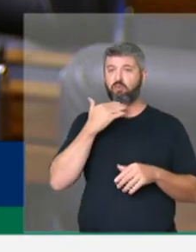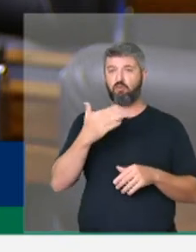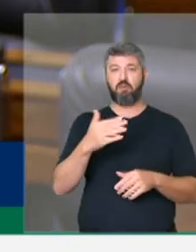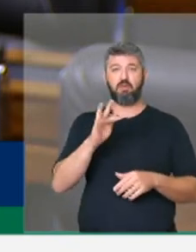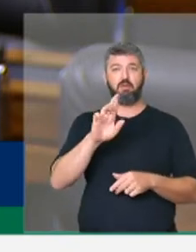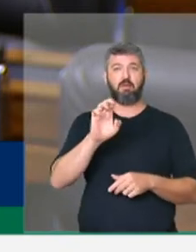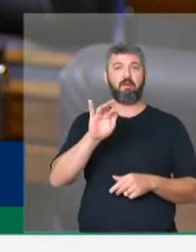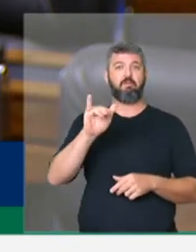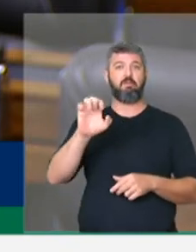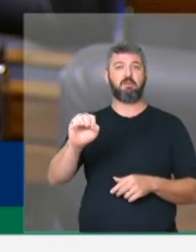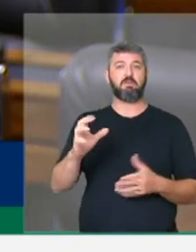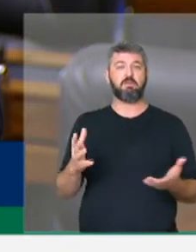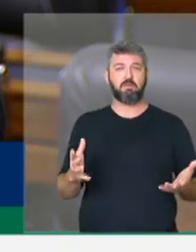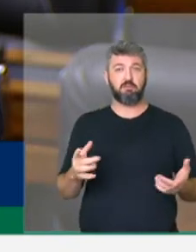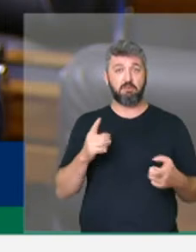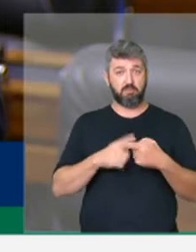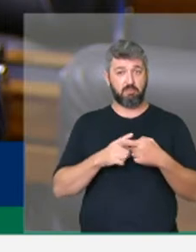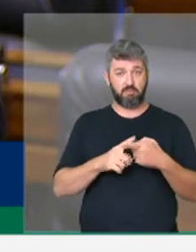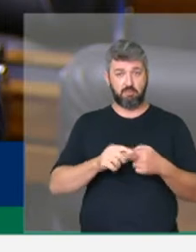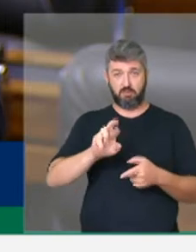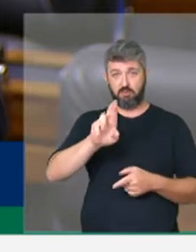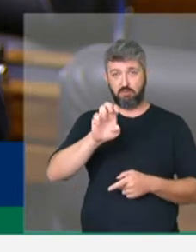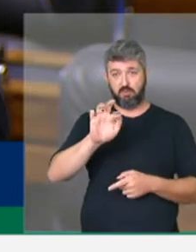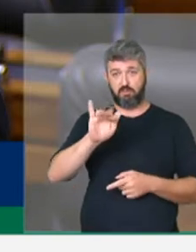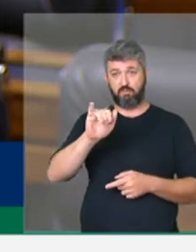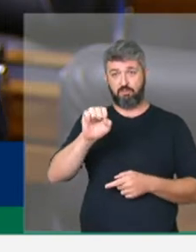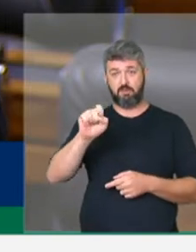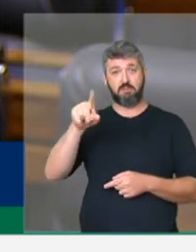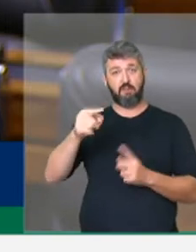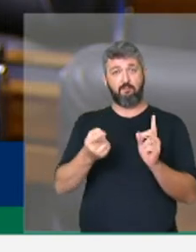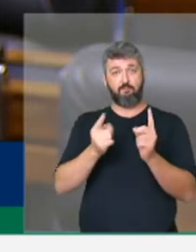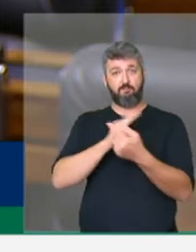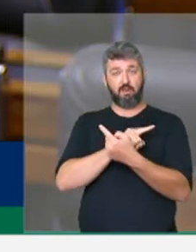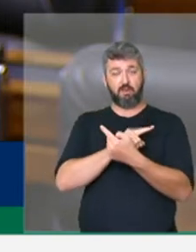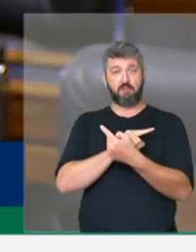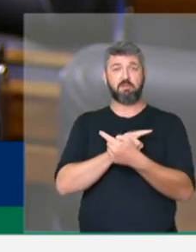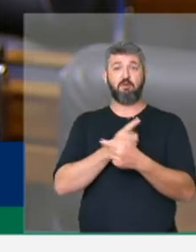EMPRESAS DO NORTE, DO NORDESTE DO CENTRO-OESTE DO BRASIL, OBRIGADO, SENHOR PRESIDENTE. -- [PRESIDENTE]: